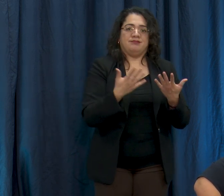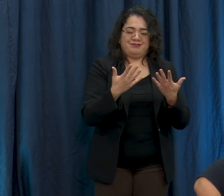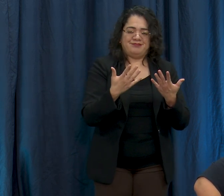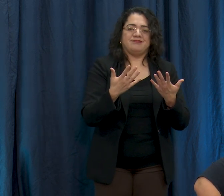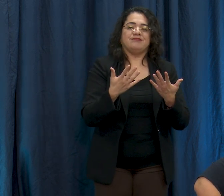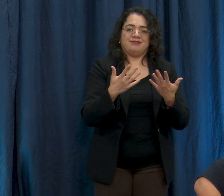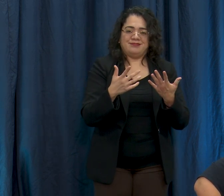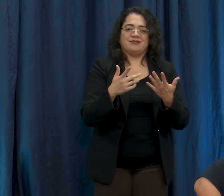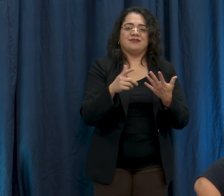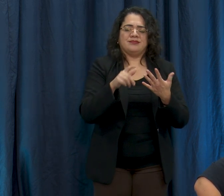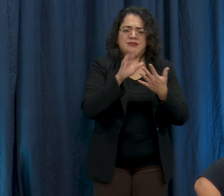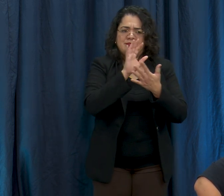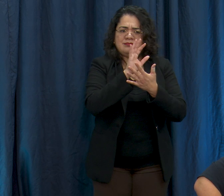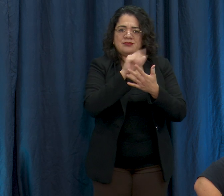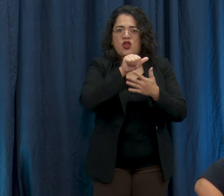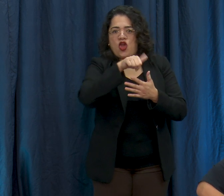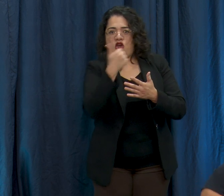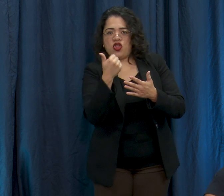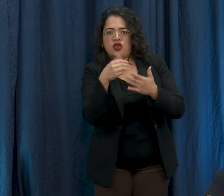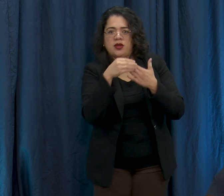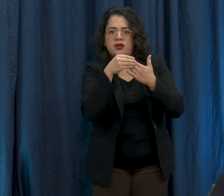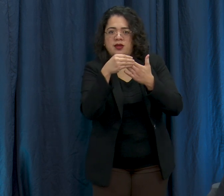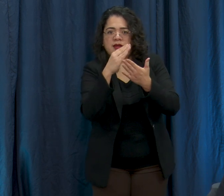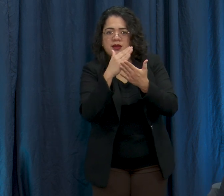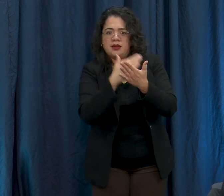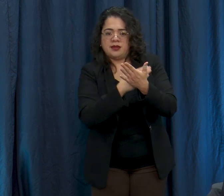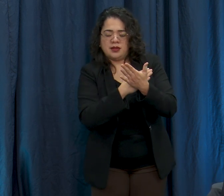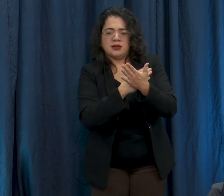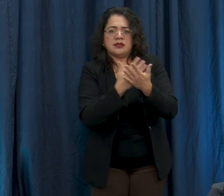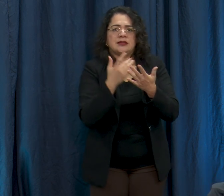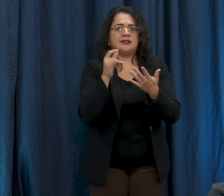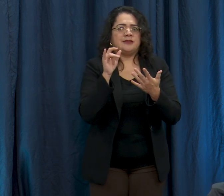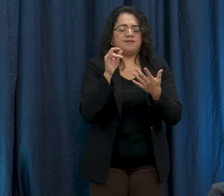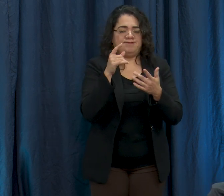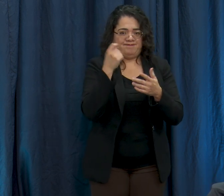para prepper Arno's una fluency 'day personas que necesitan attention médica